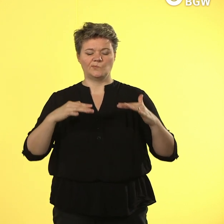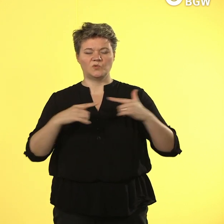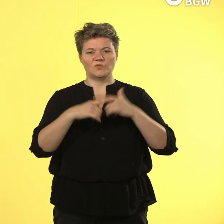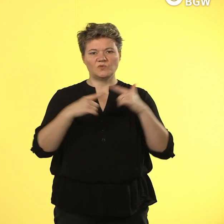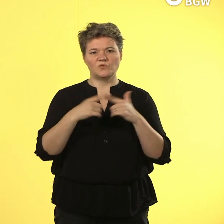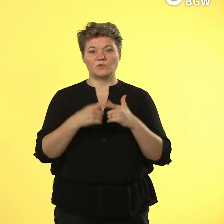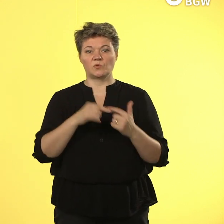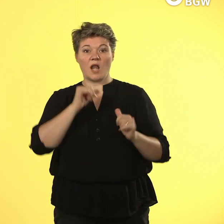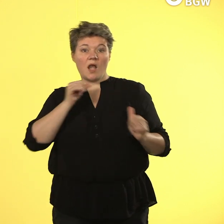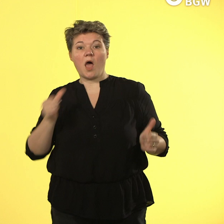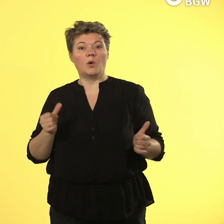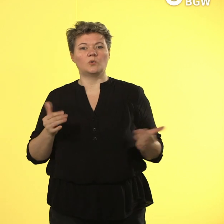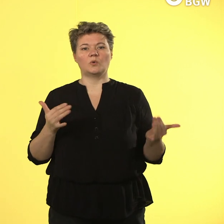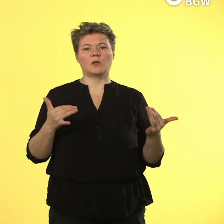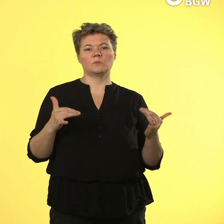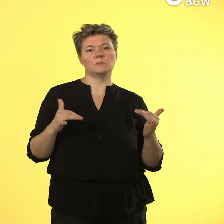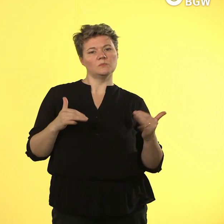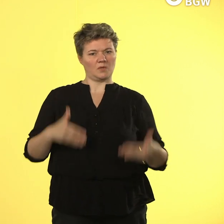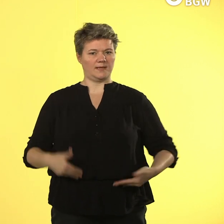ist nicht gut, die stehen sich gegenüber.